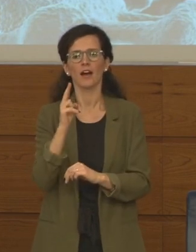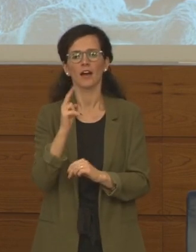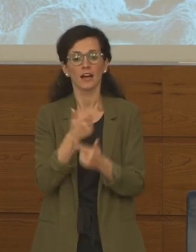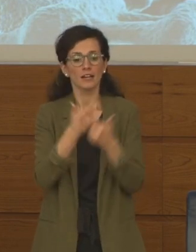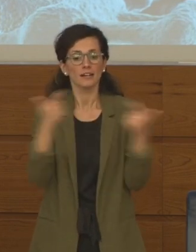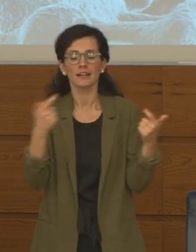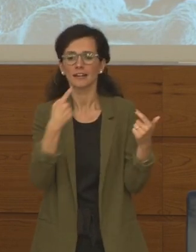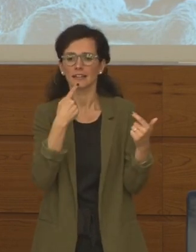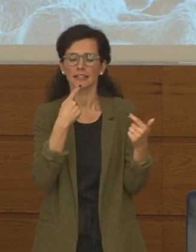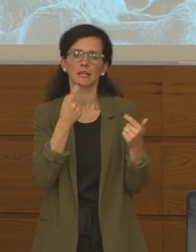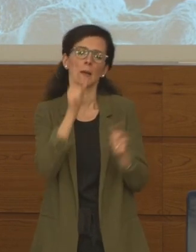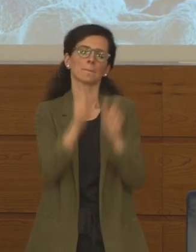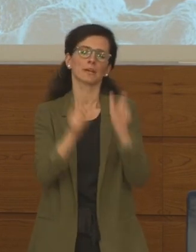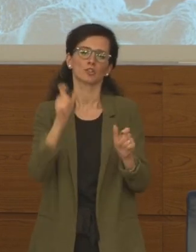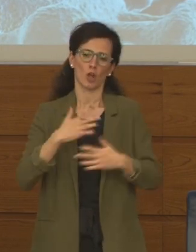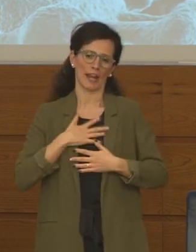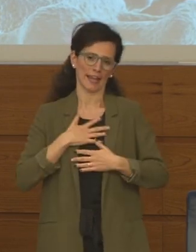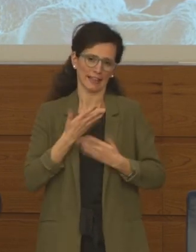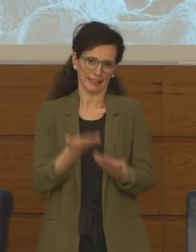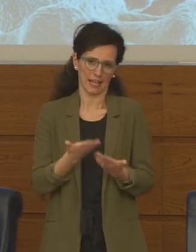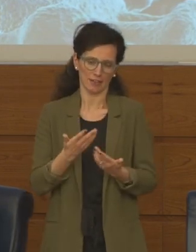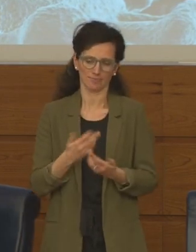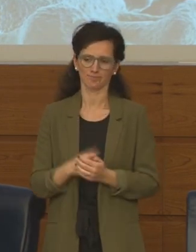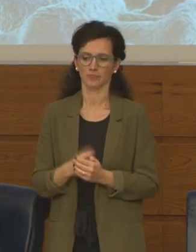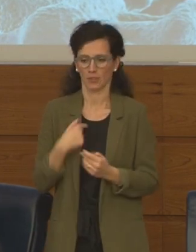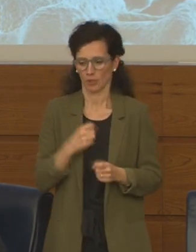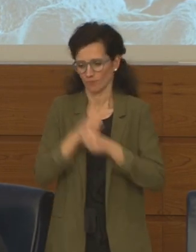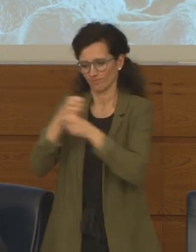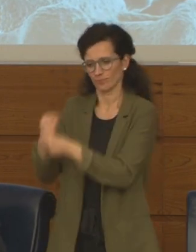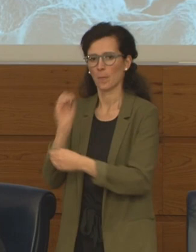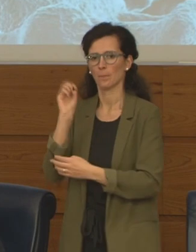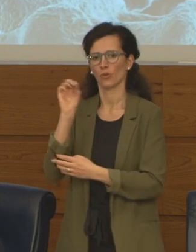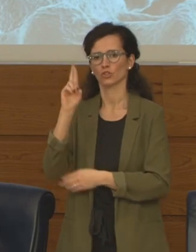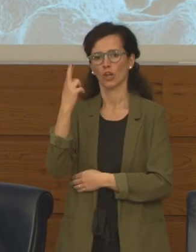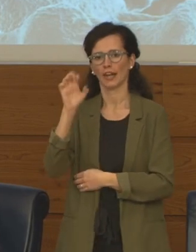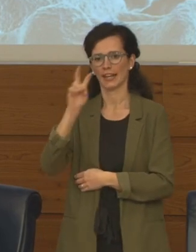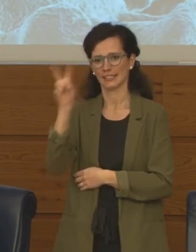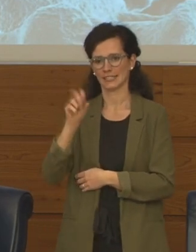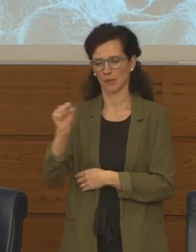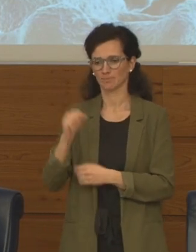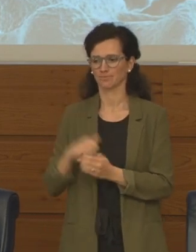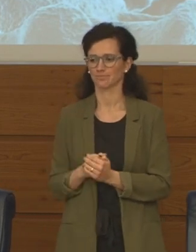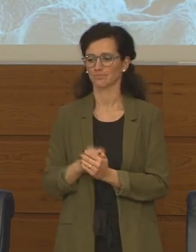persone di una certa età ma lascio la parola al professor Rezza. Questo era un po' atteso